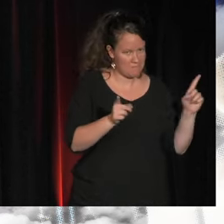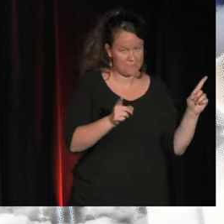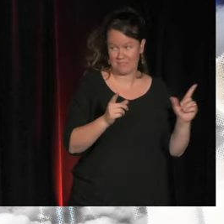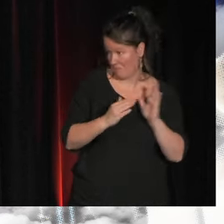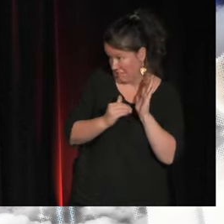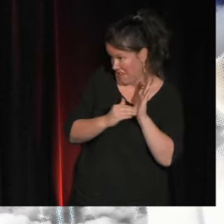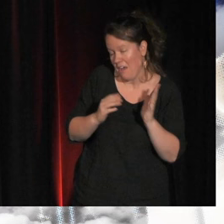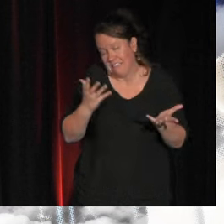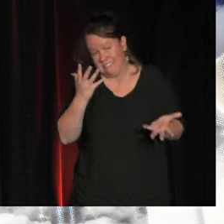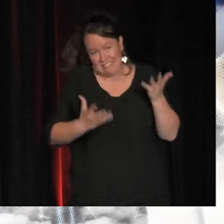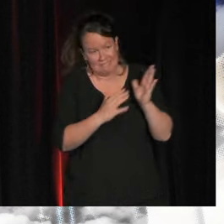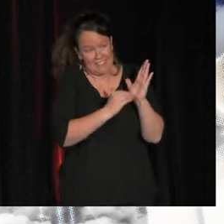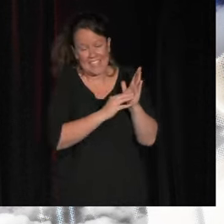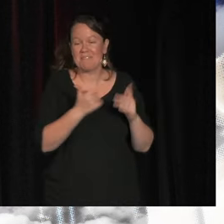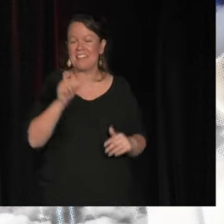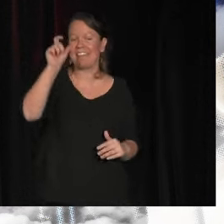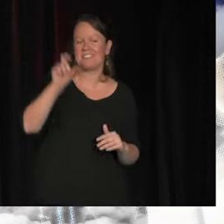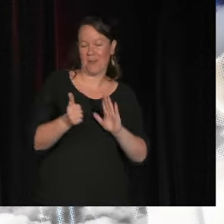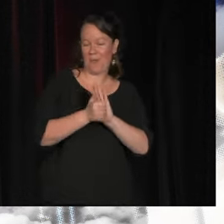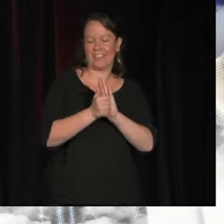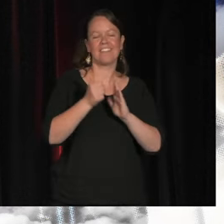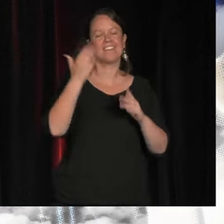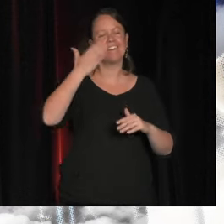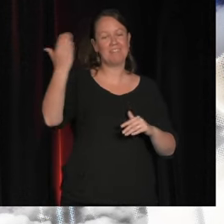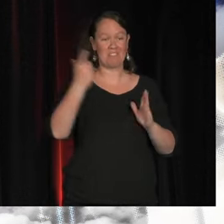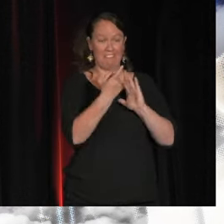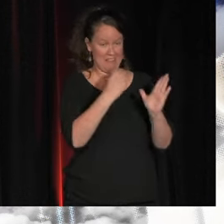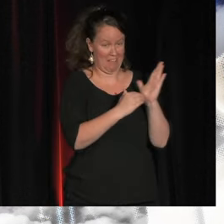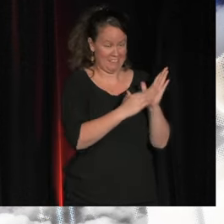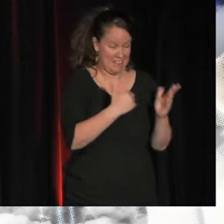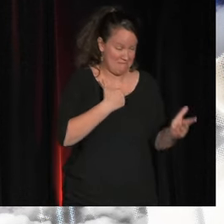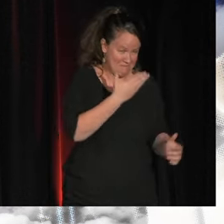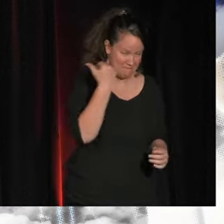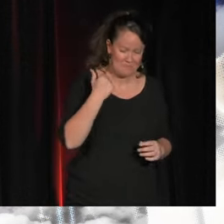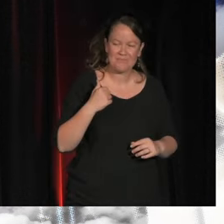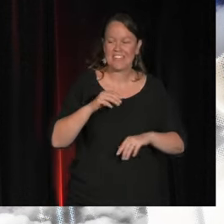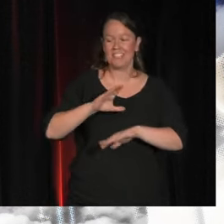Peut-être Marseillais, peut-être que Widow vient de Marseille, je ne sais pas. Mais déjà, tu as cette première richesse-là avec les accents,